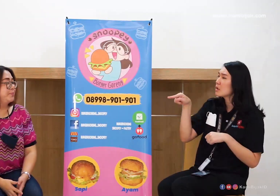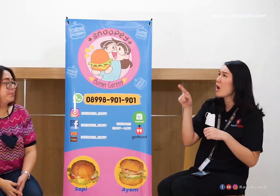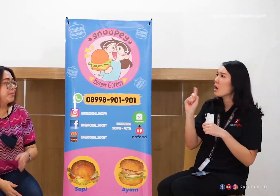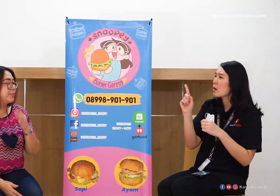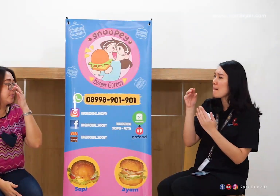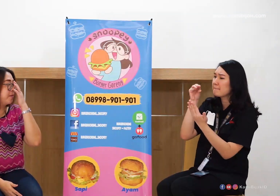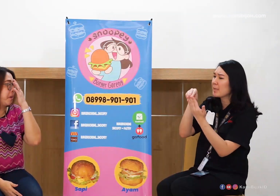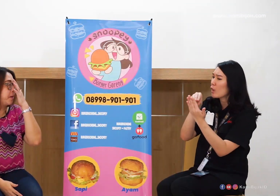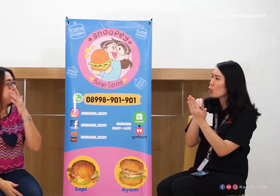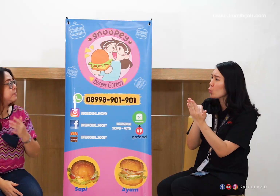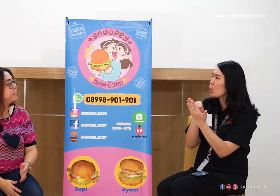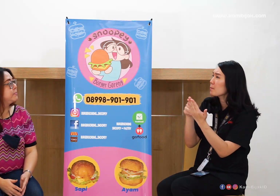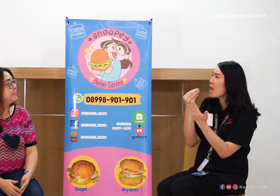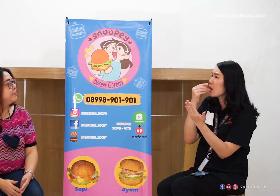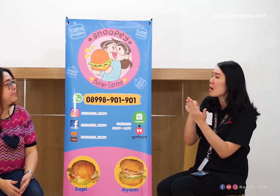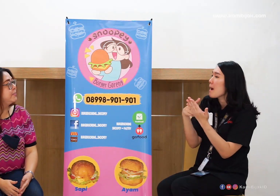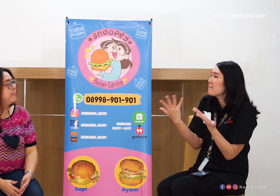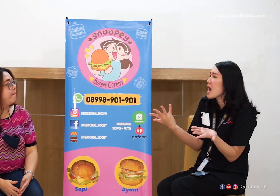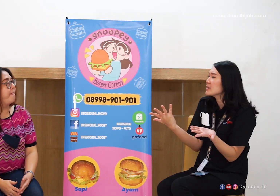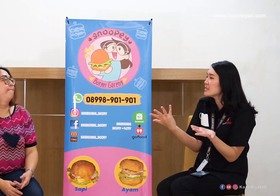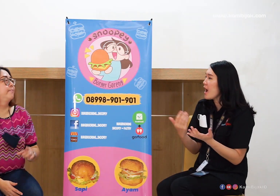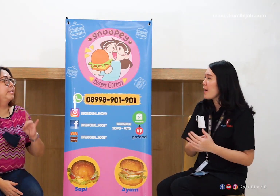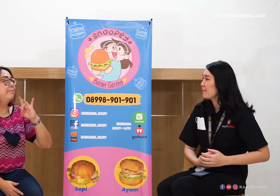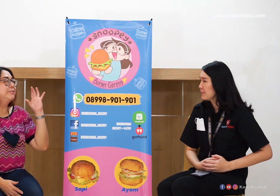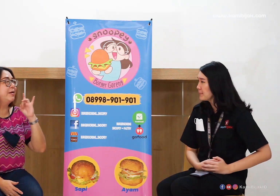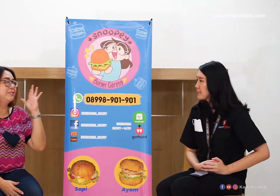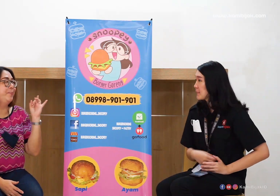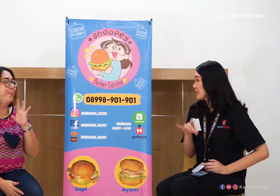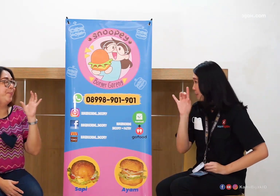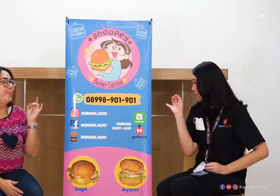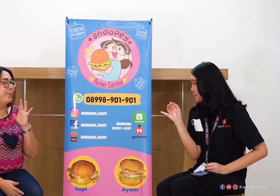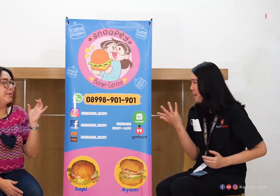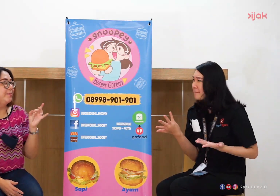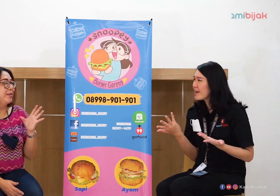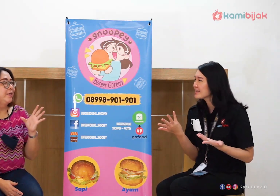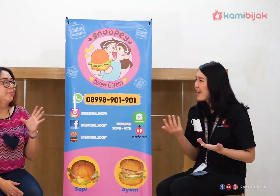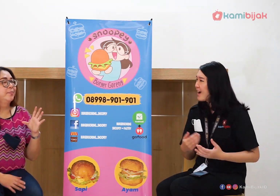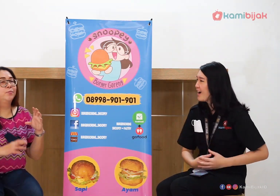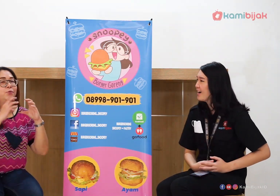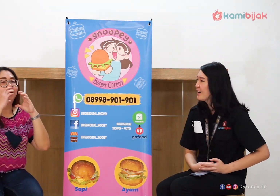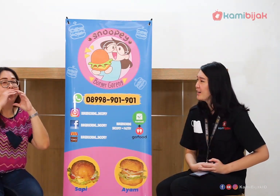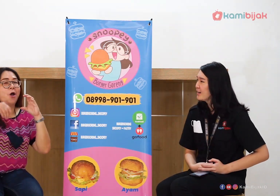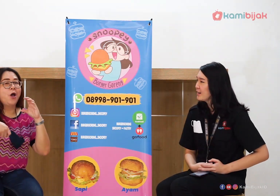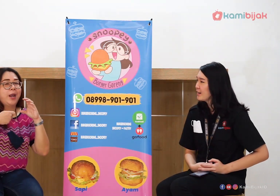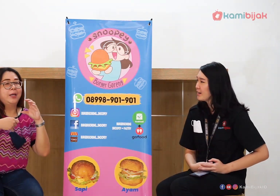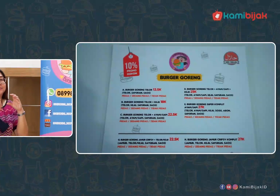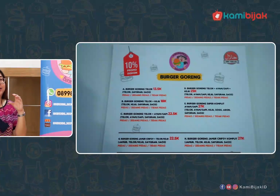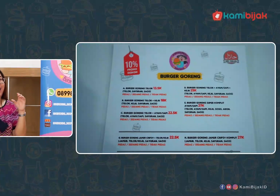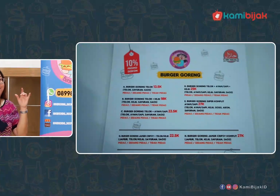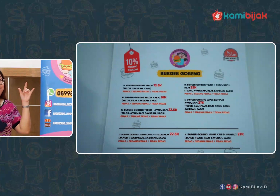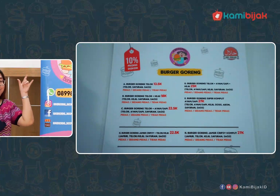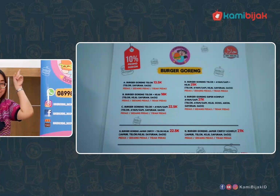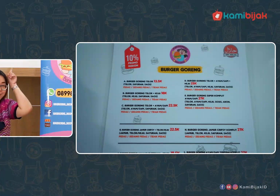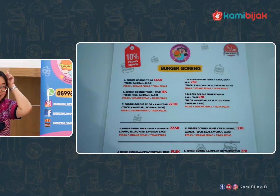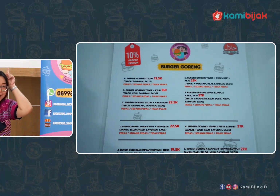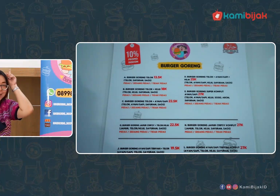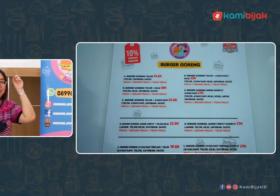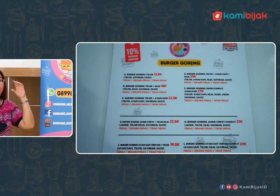Menu ada apa saja? Ada macam-macam. Burger goreng sapi,